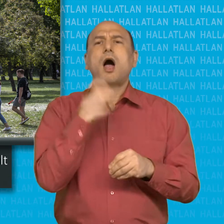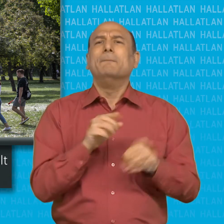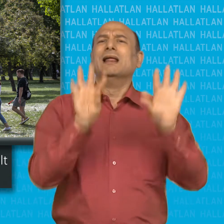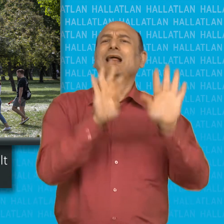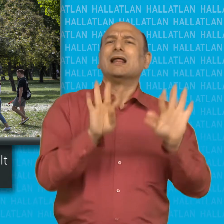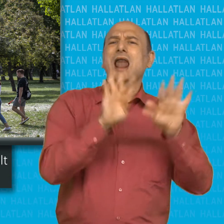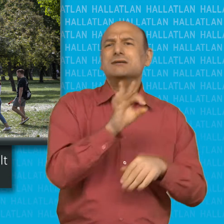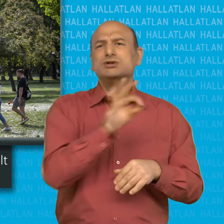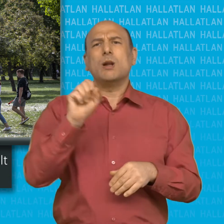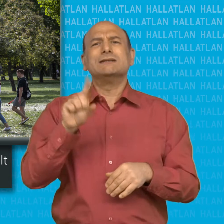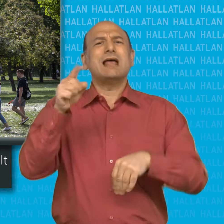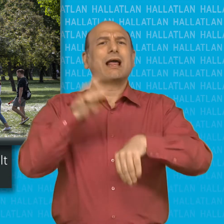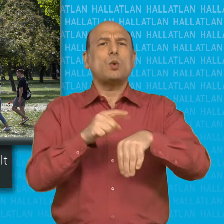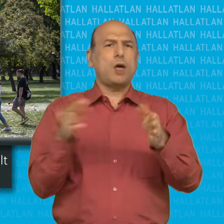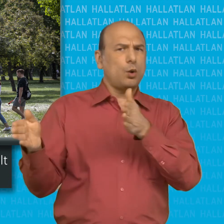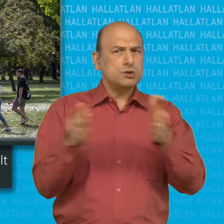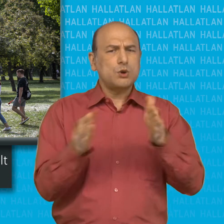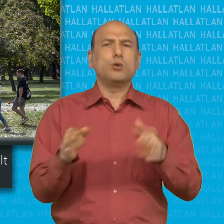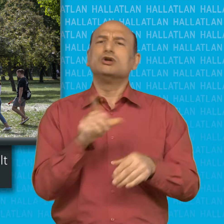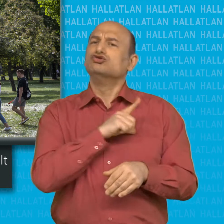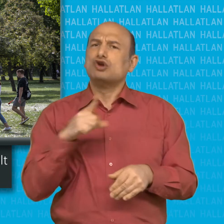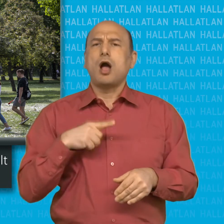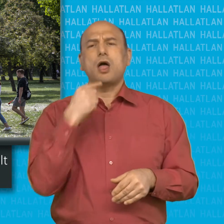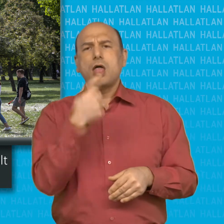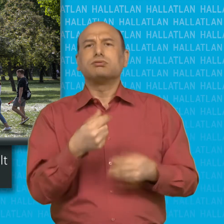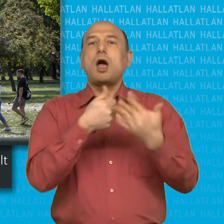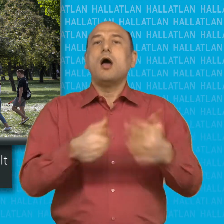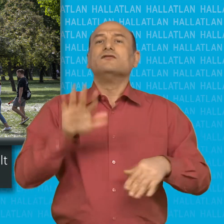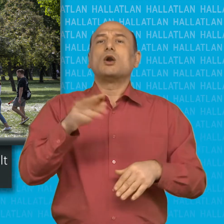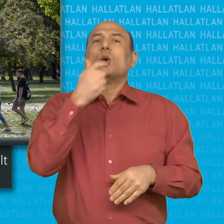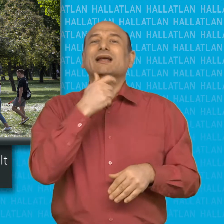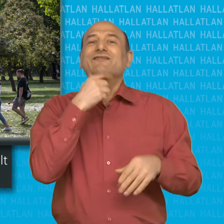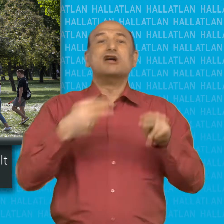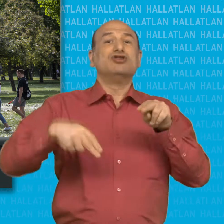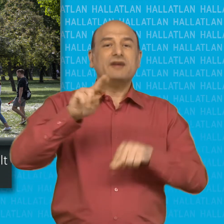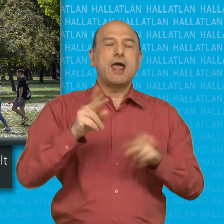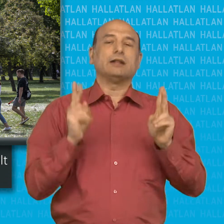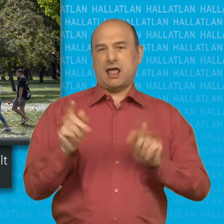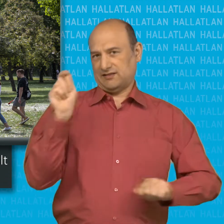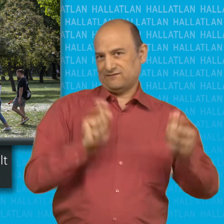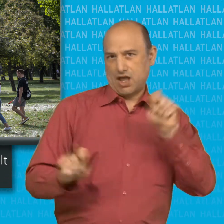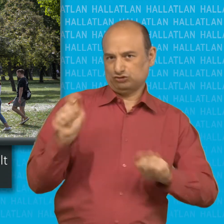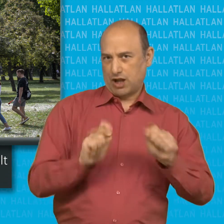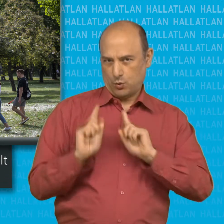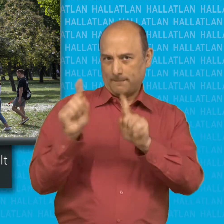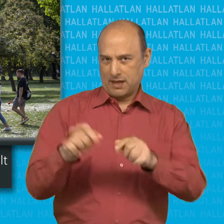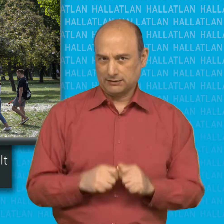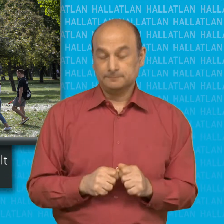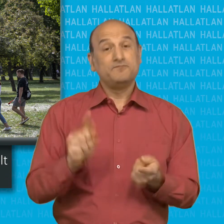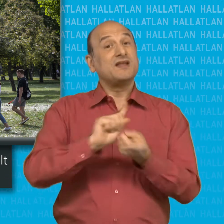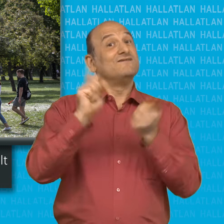9-12 óra közt továbbra is csak a 65 éven felüliek vásárolhatnak